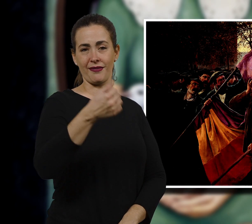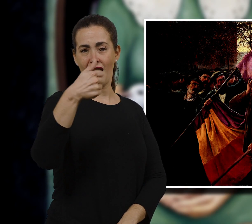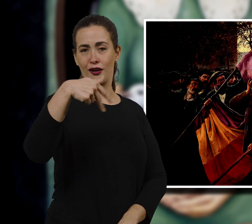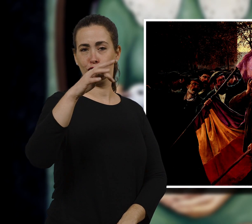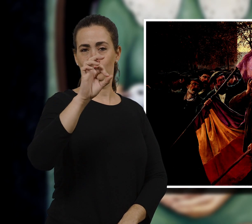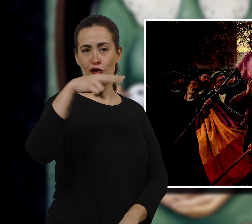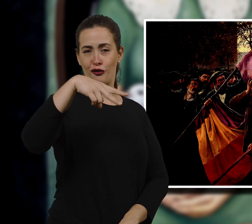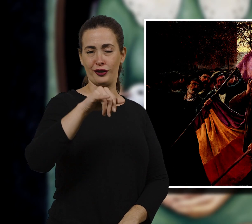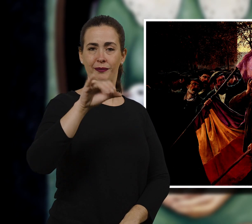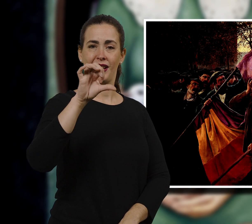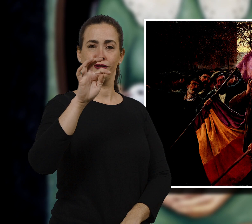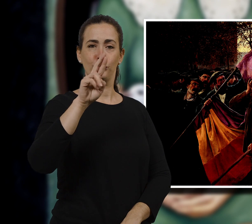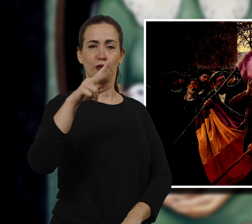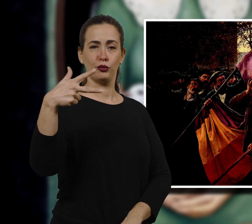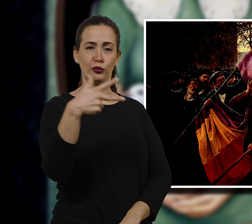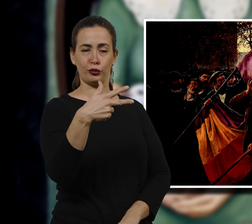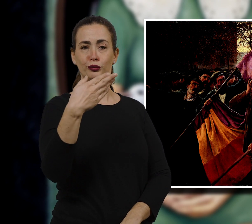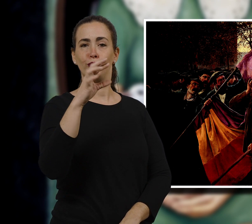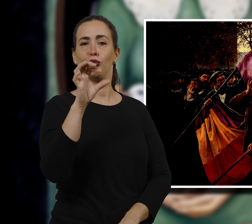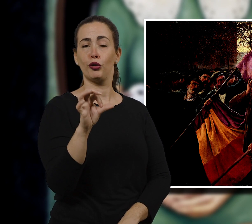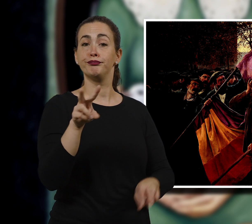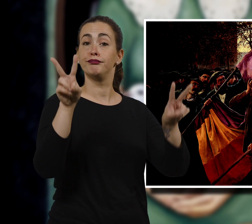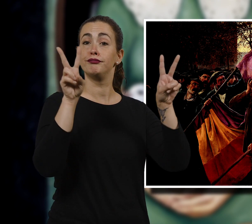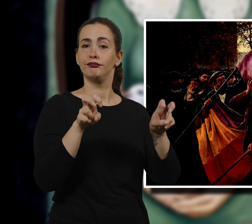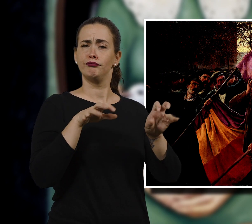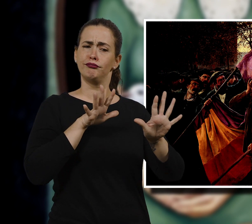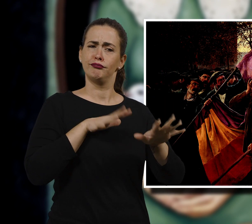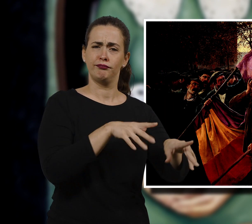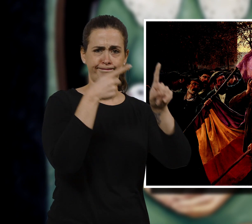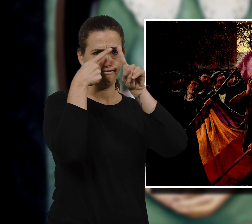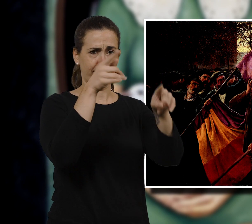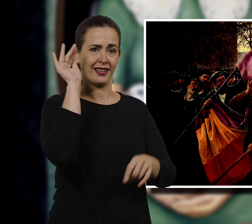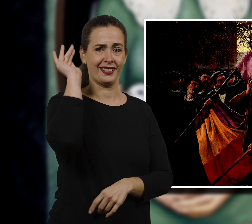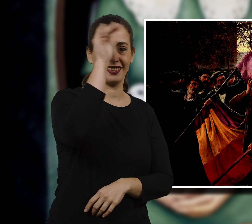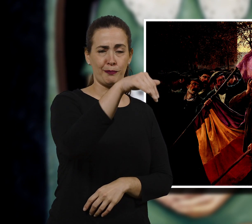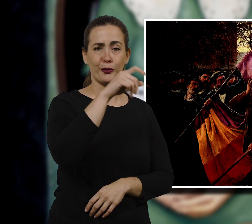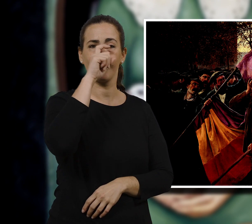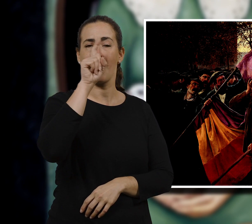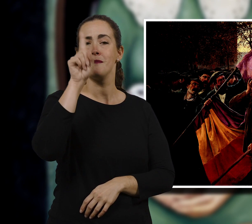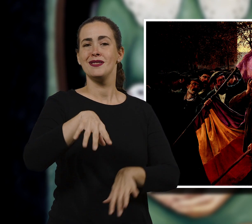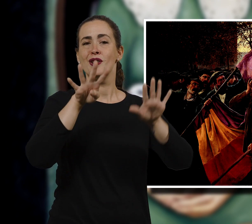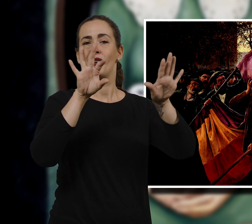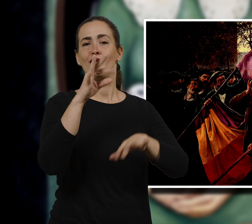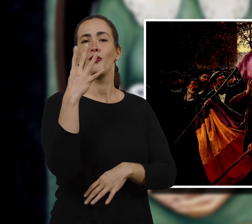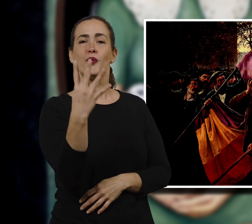Antoni Estruch Bros, Manifestació per la República, 1904.